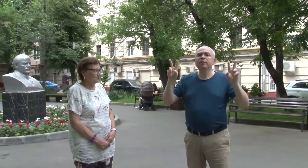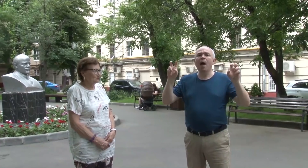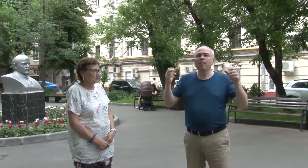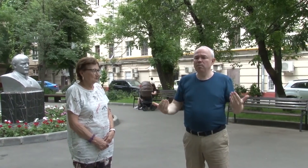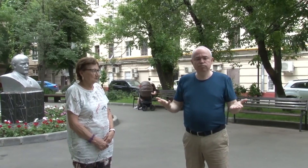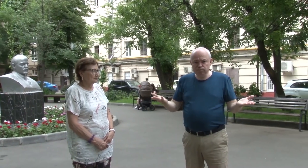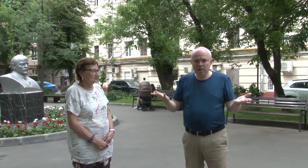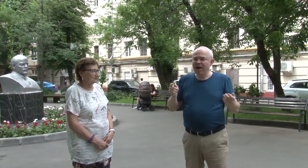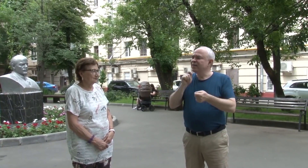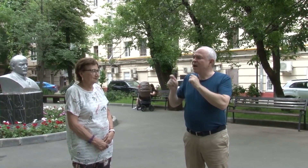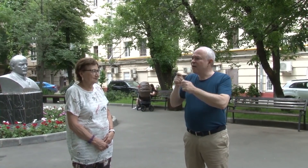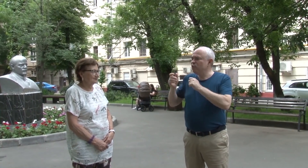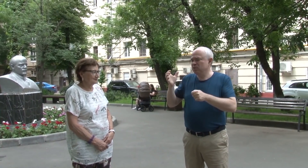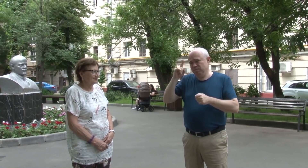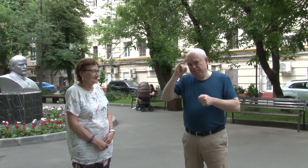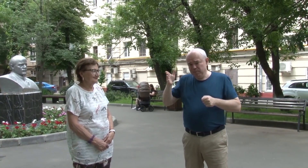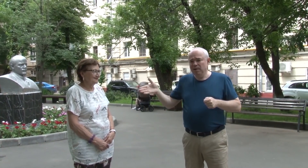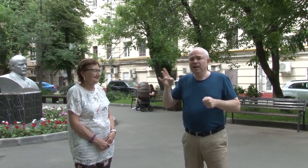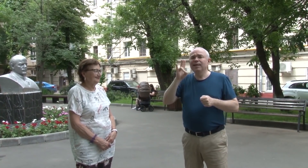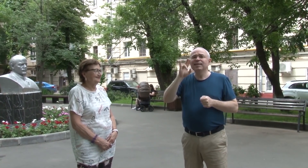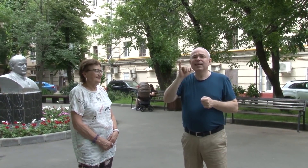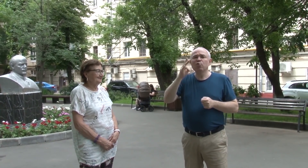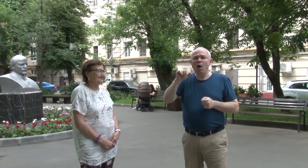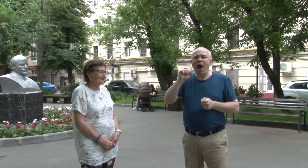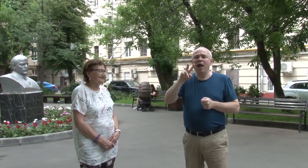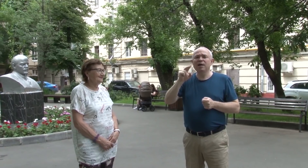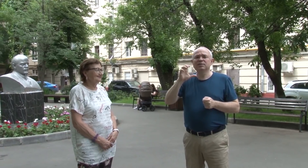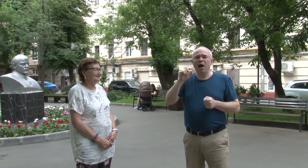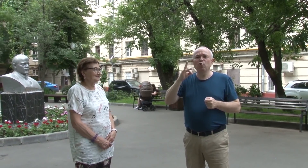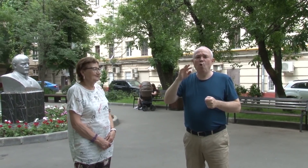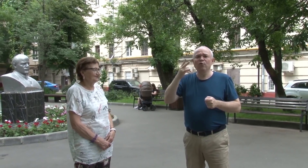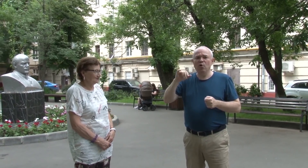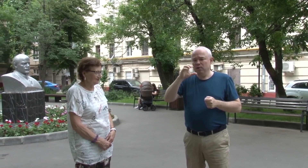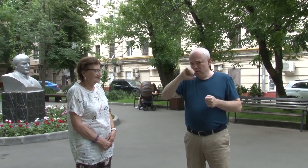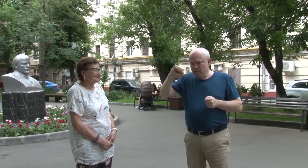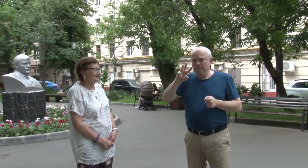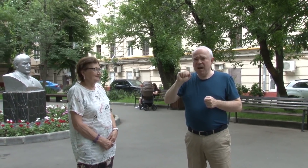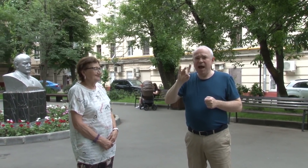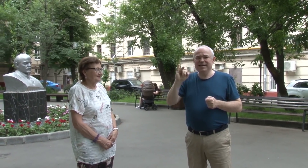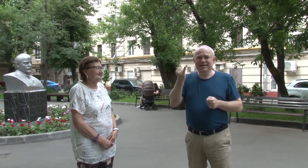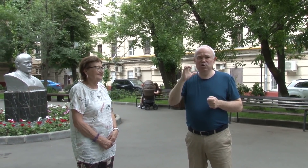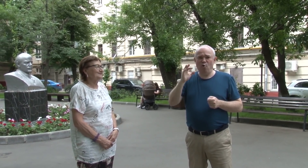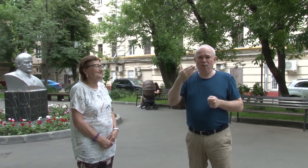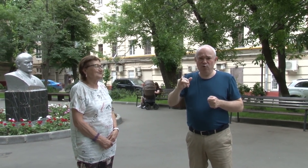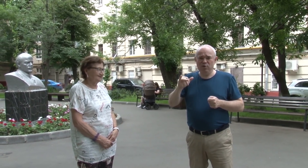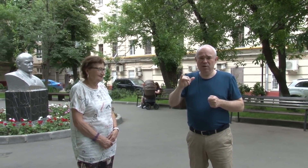Мы сейчас о чем? Сейчас возьмем интервью у Нины Александровны Марийсовой.